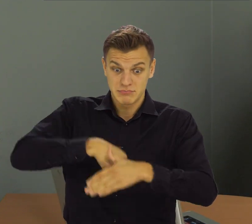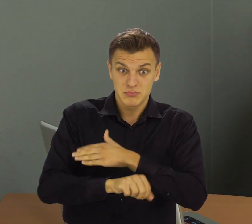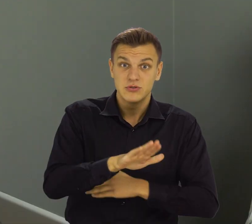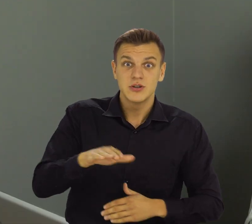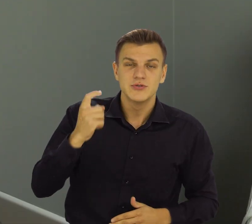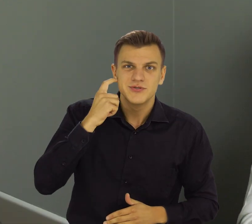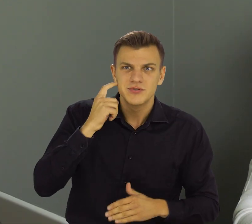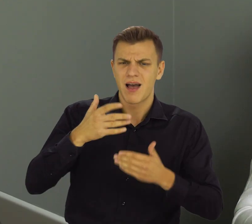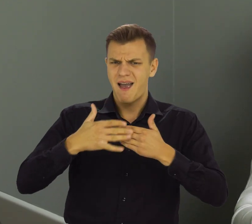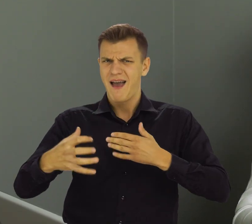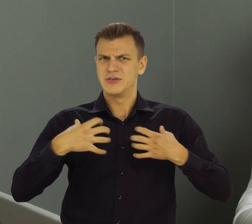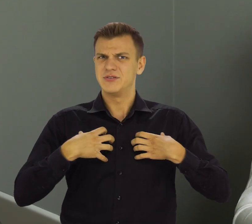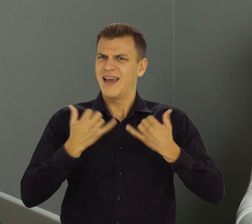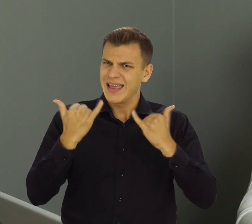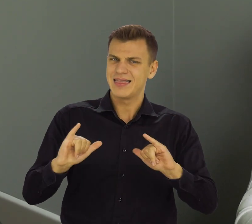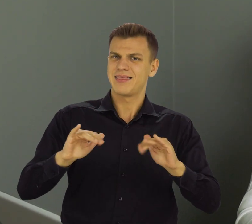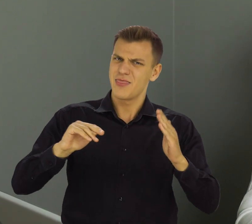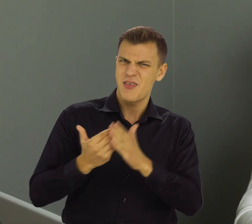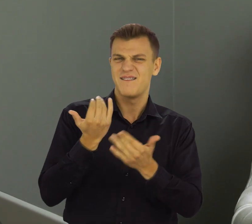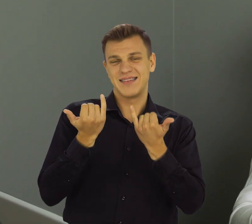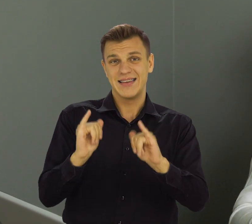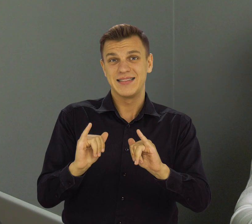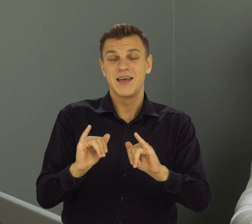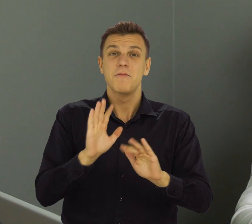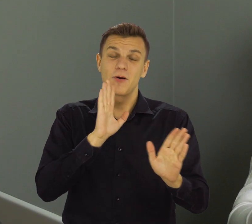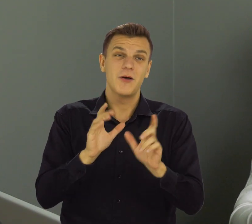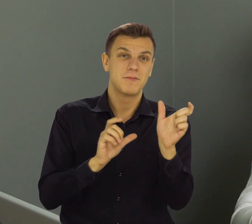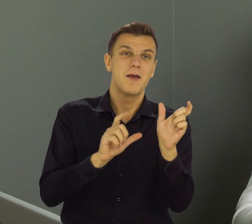CODA, czyli jak już wcześniej wspomniałem Children/Child of Deaf Adults,